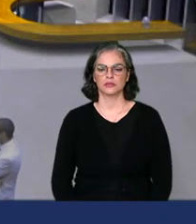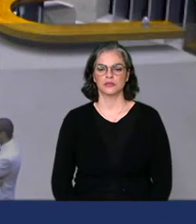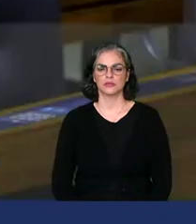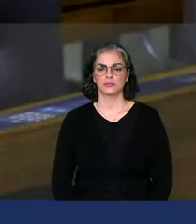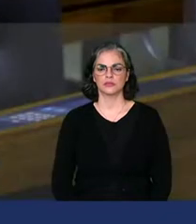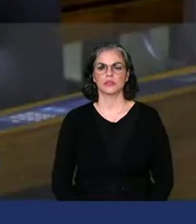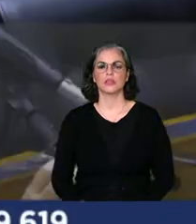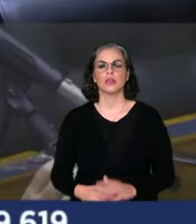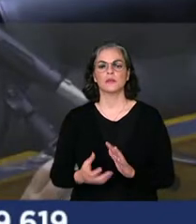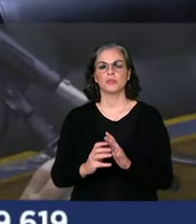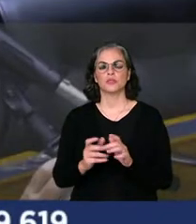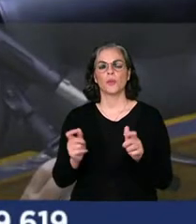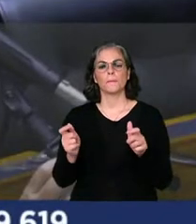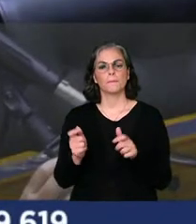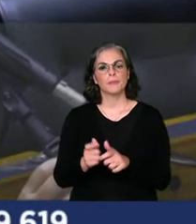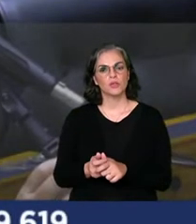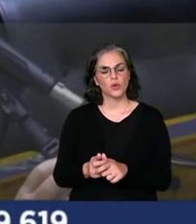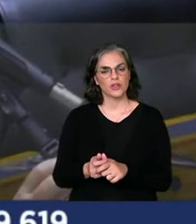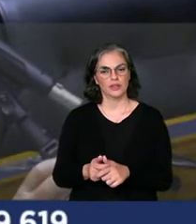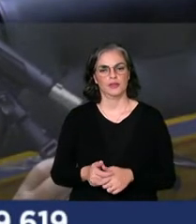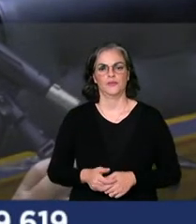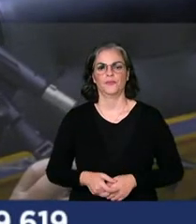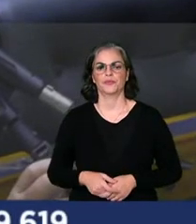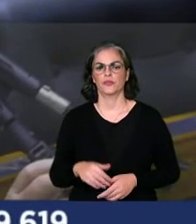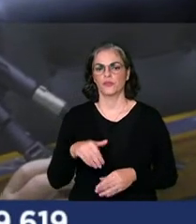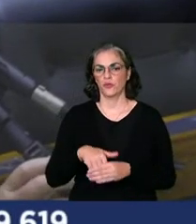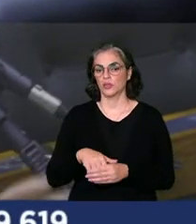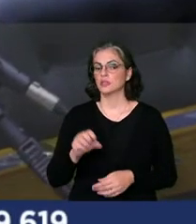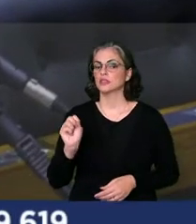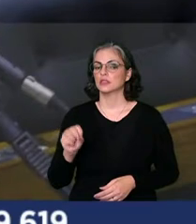PATRIOTA. PV PV. MINORIA. -- [DEPUTADO]: PRESIDENTE, MINORIA VAI